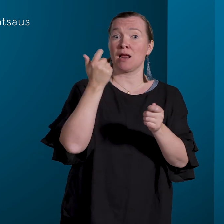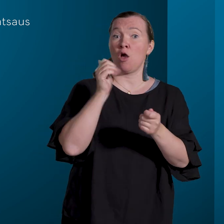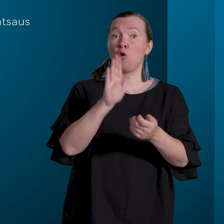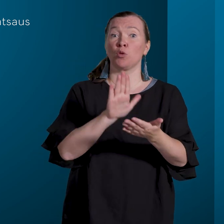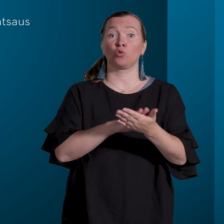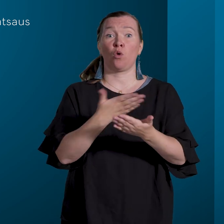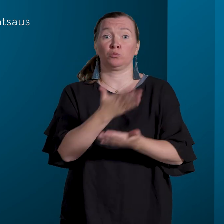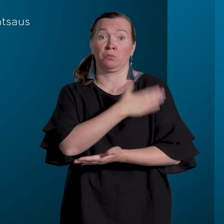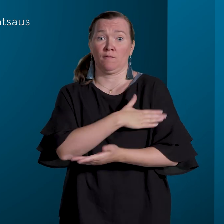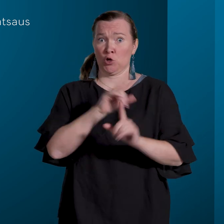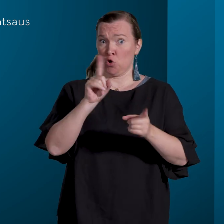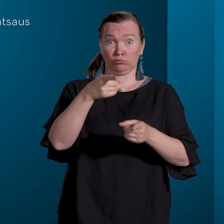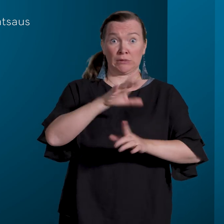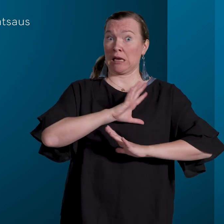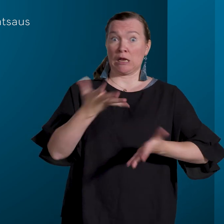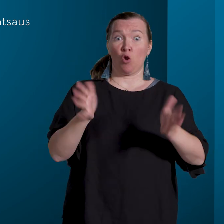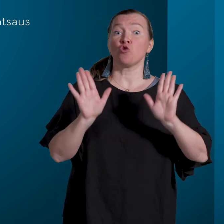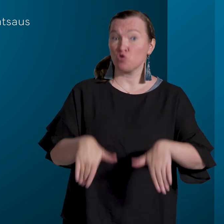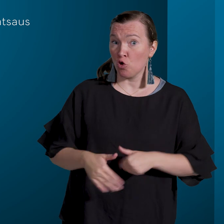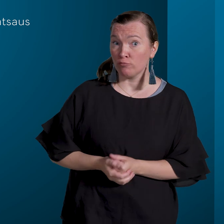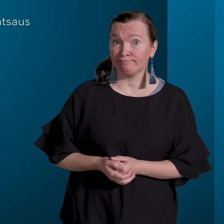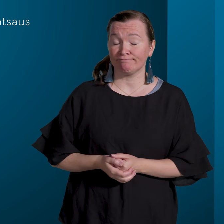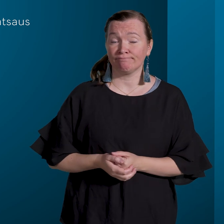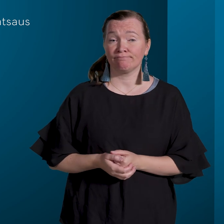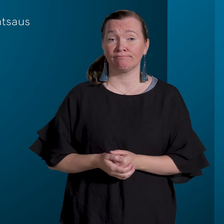Kelan tulkkauspalvelua käyttöösi, jos et ole jo niin tehnyt.